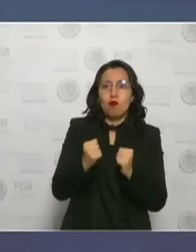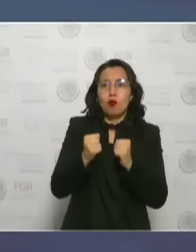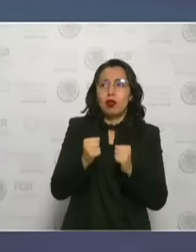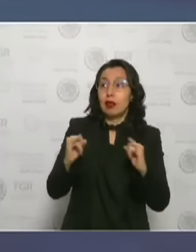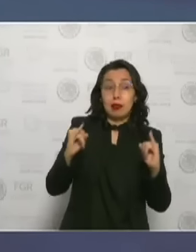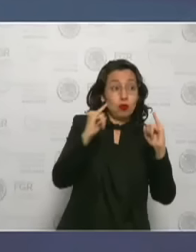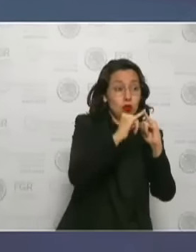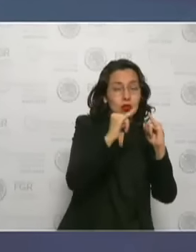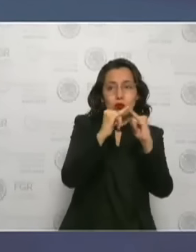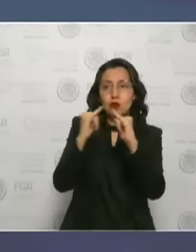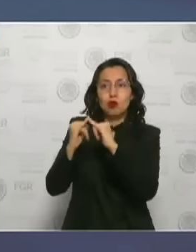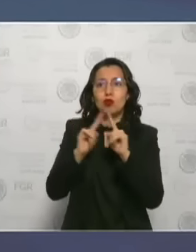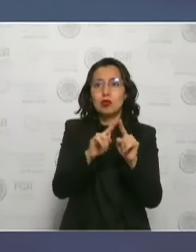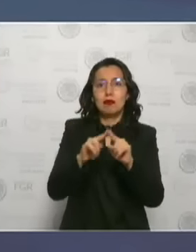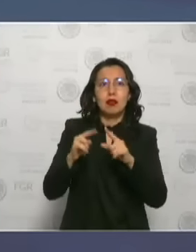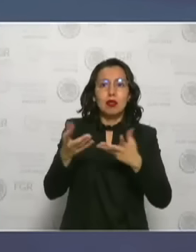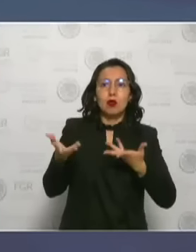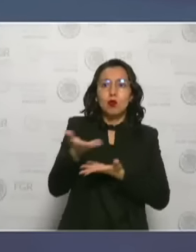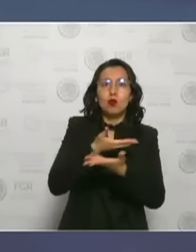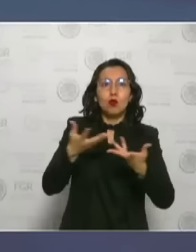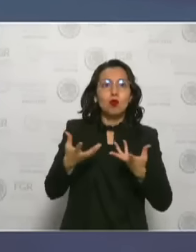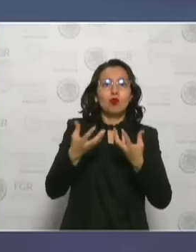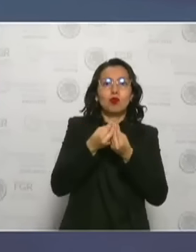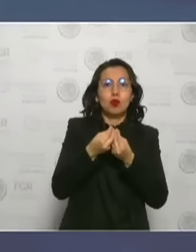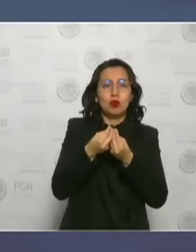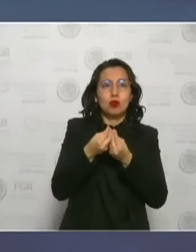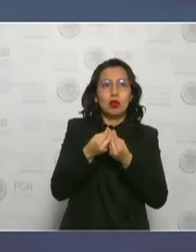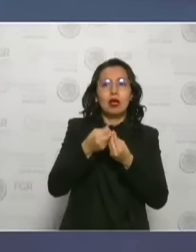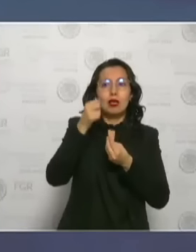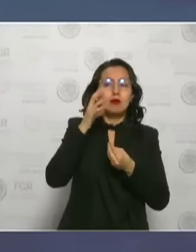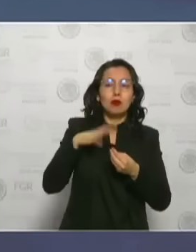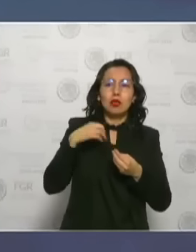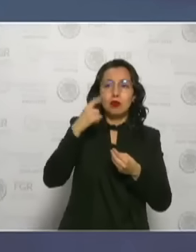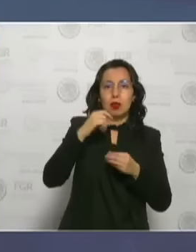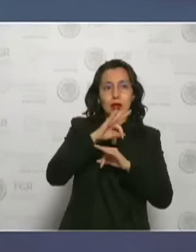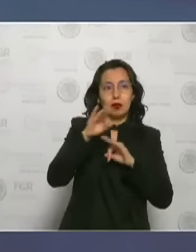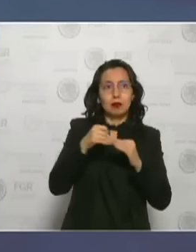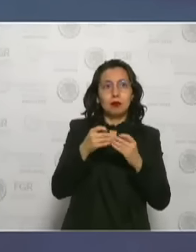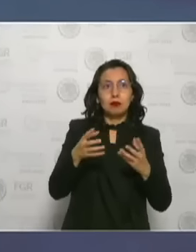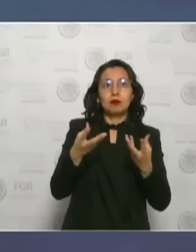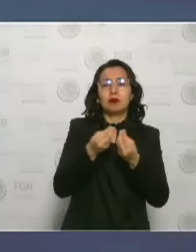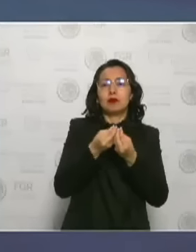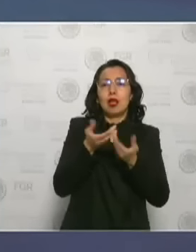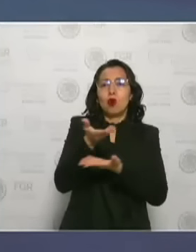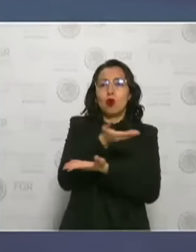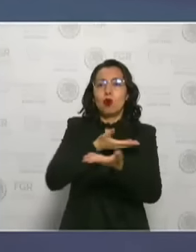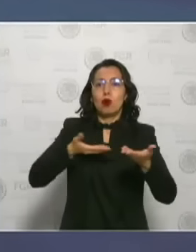las instituciones del Gabinete de Seguridad del Gobierno de México, la colaboración entre